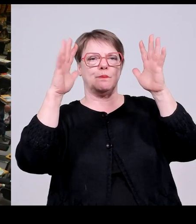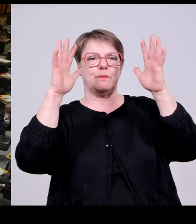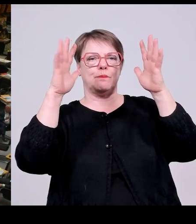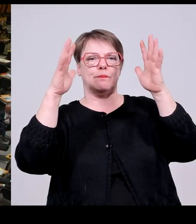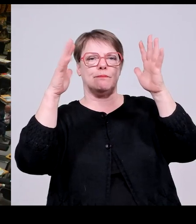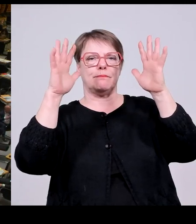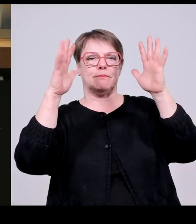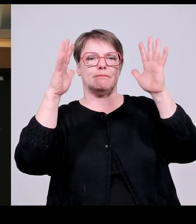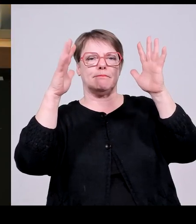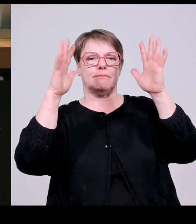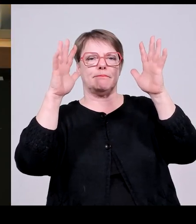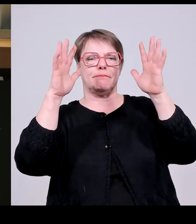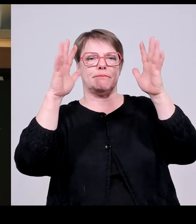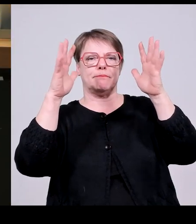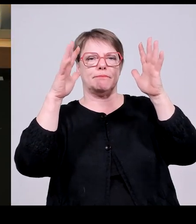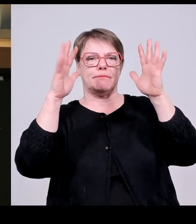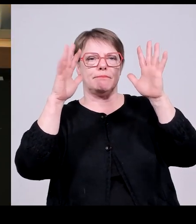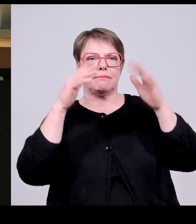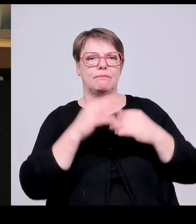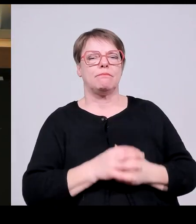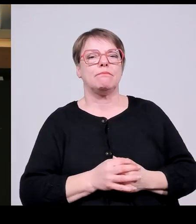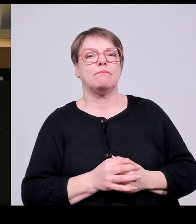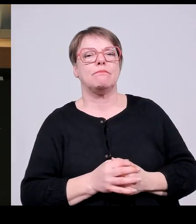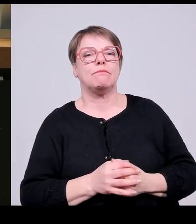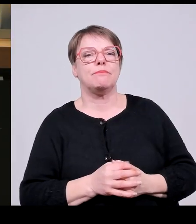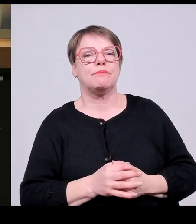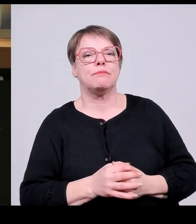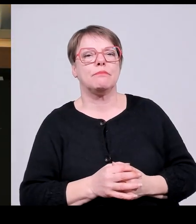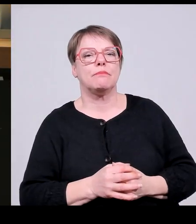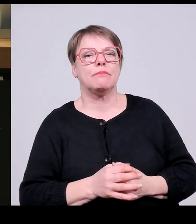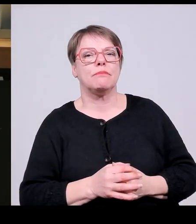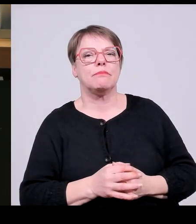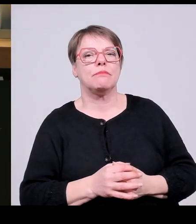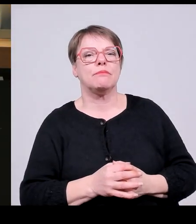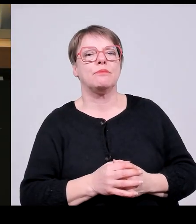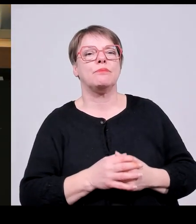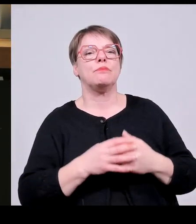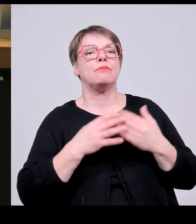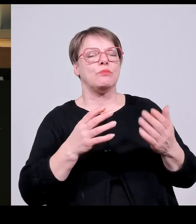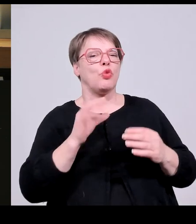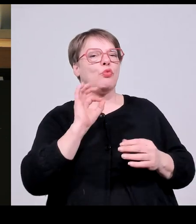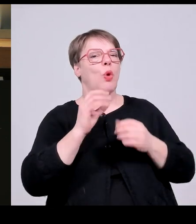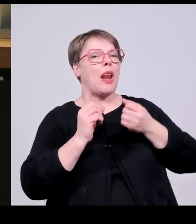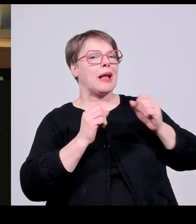In ihrer Antragsbegründung, schreibt die AfD Ziel des Antrags ist es, eine verfassungsgemäße Alimentation